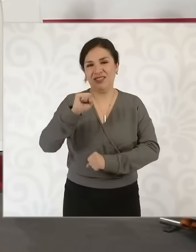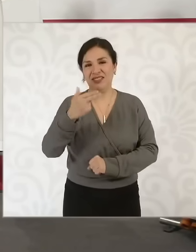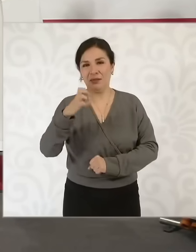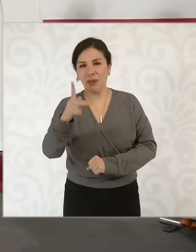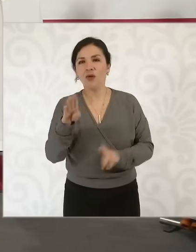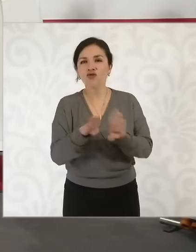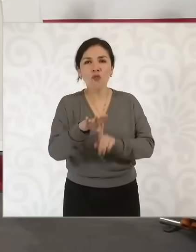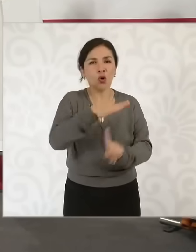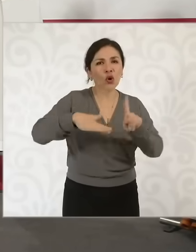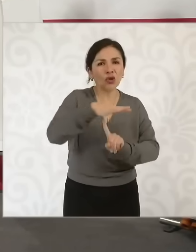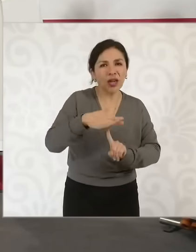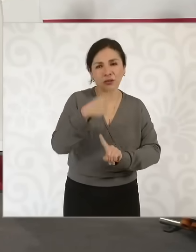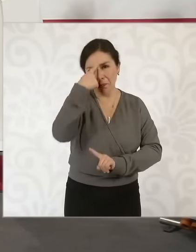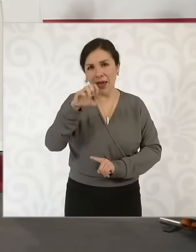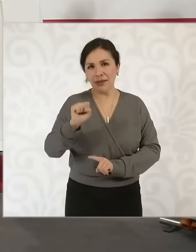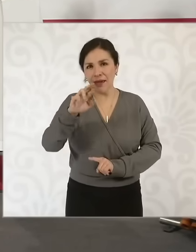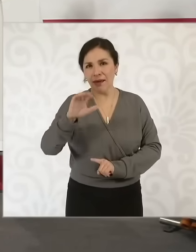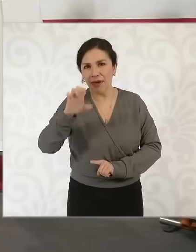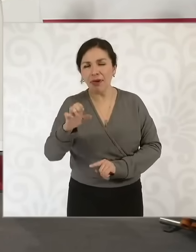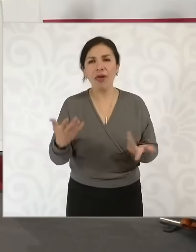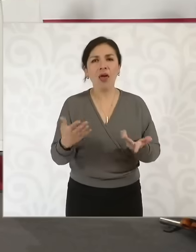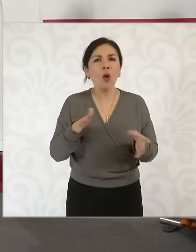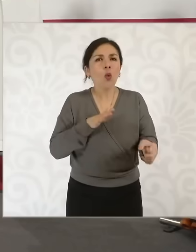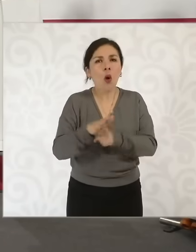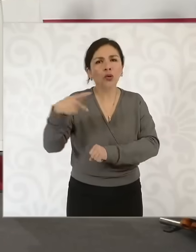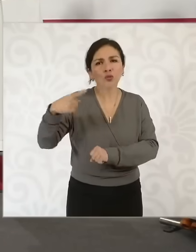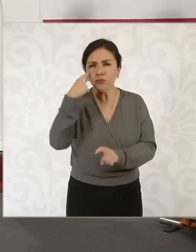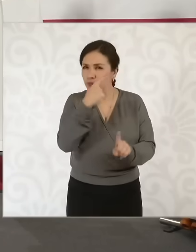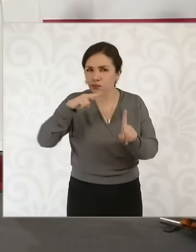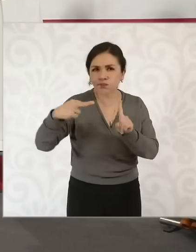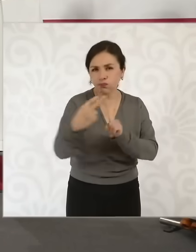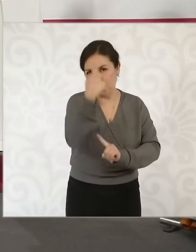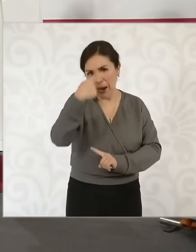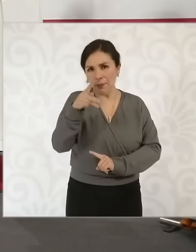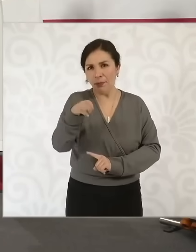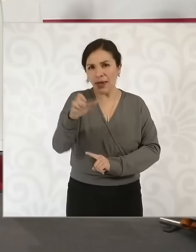de la secretaria de energía de Colo, ¿cuál es la visión de Pemex en el corto y largo plazo